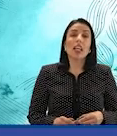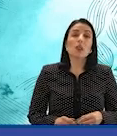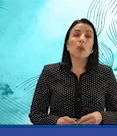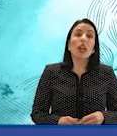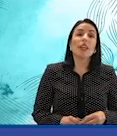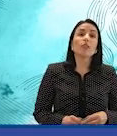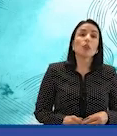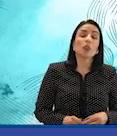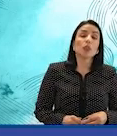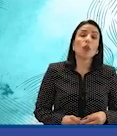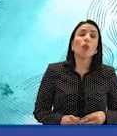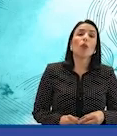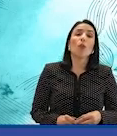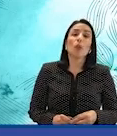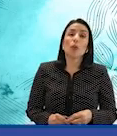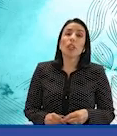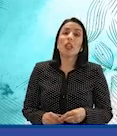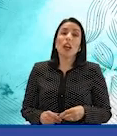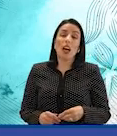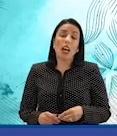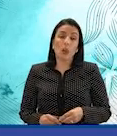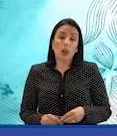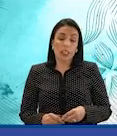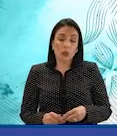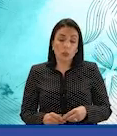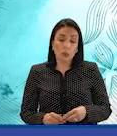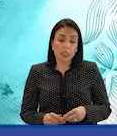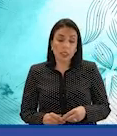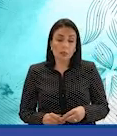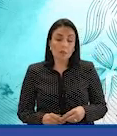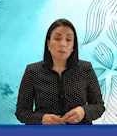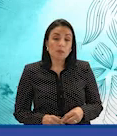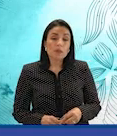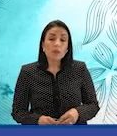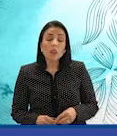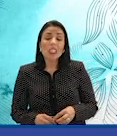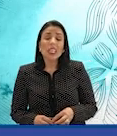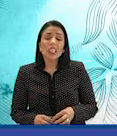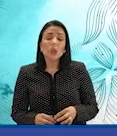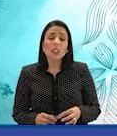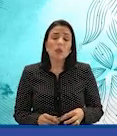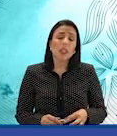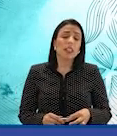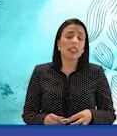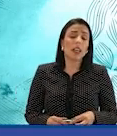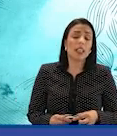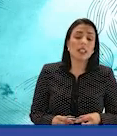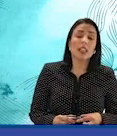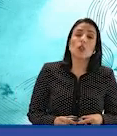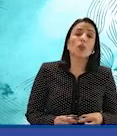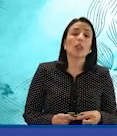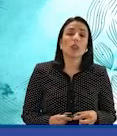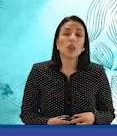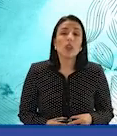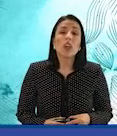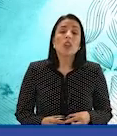es por la información plurianual incompleta. ¿Qué es lo que sucede? Ya Nancy les comentó